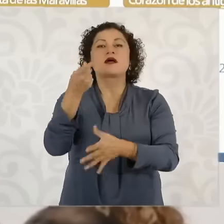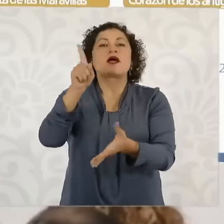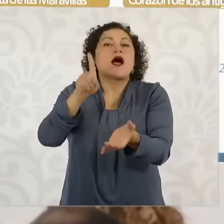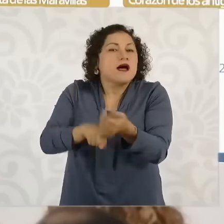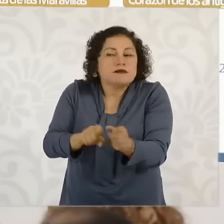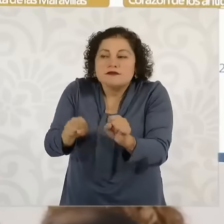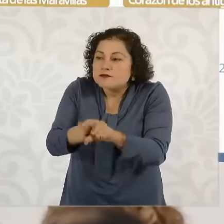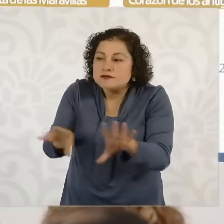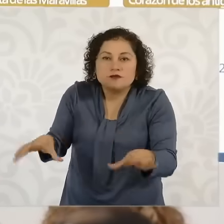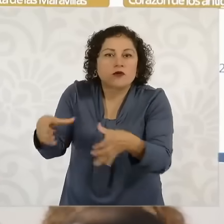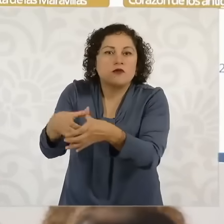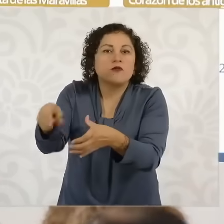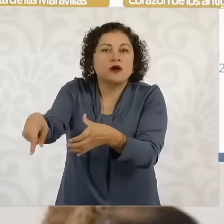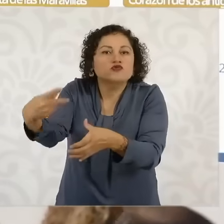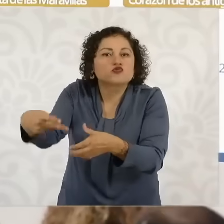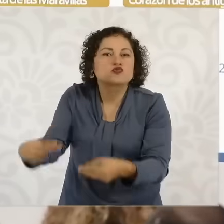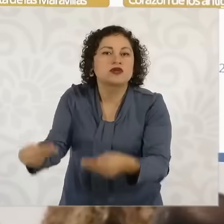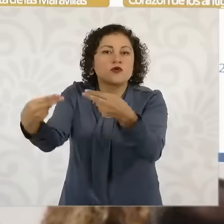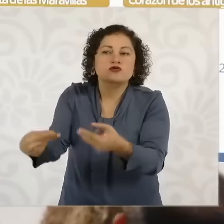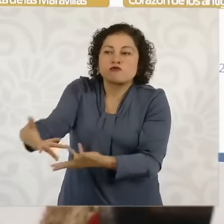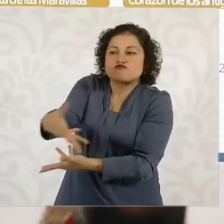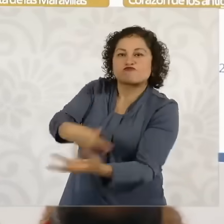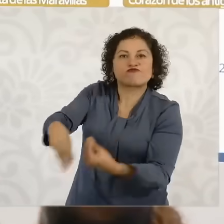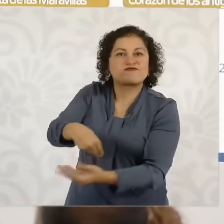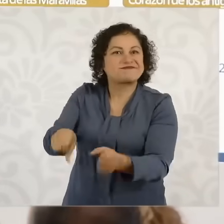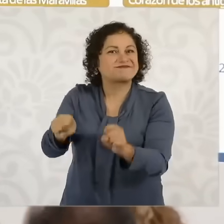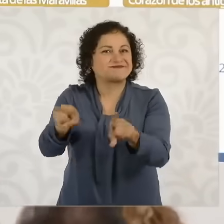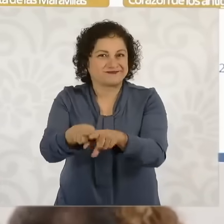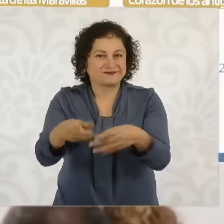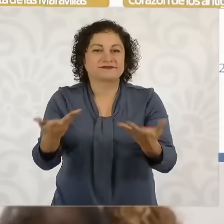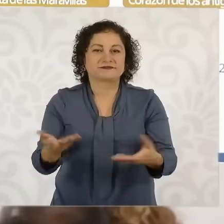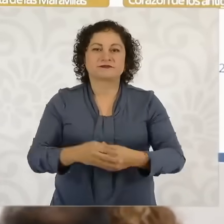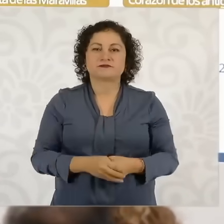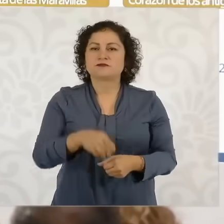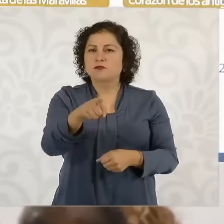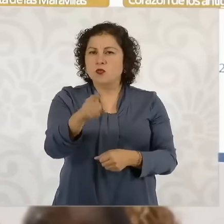de servicio de las comunidades de la región. ¿Dónde está disponible la información? Está